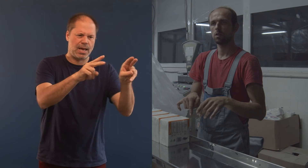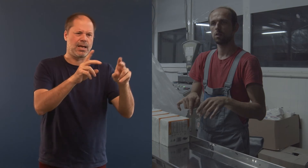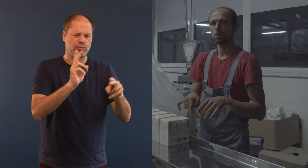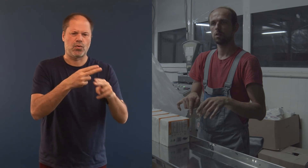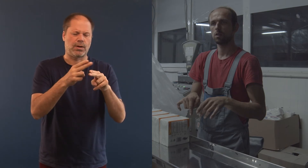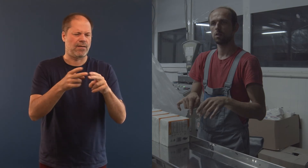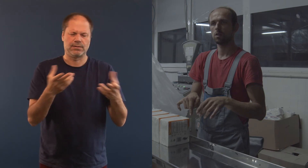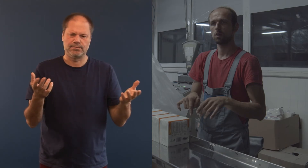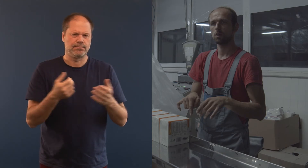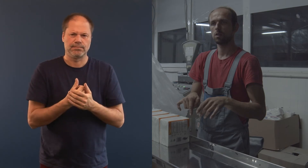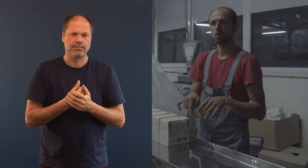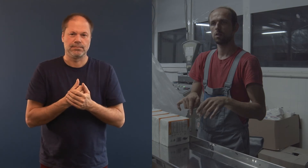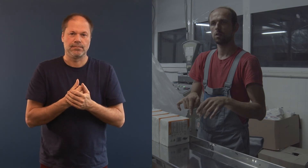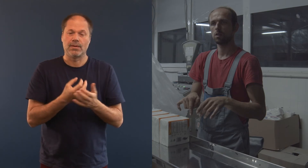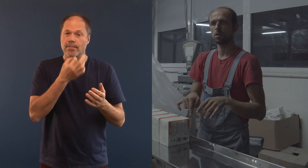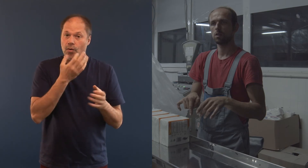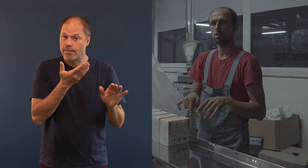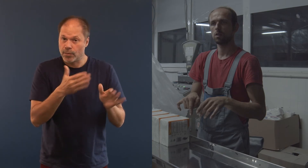tak se posílají zpět na opravu.